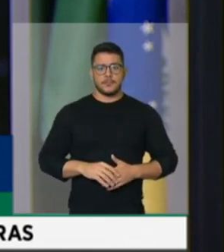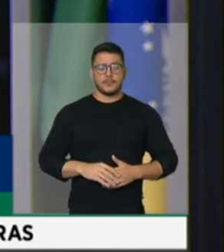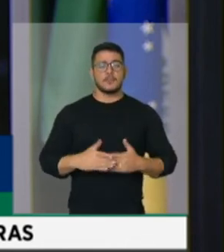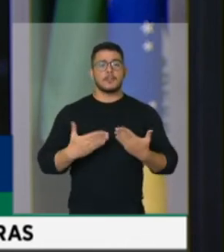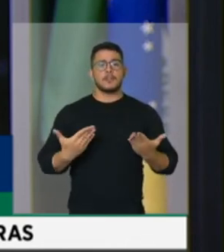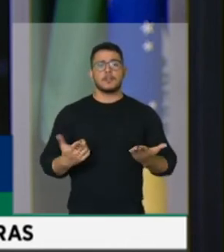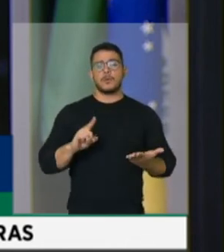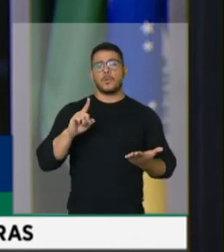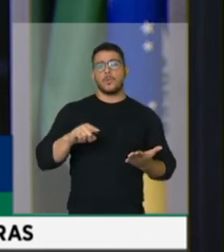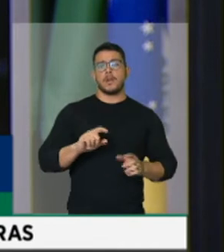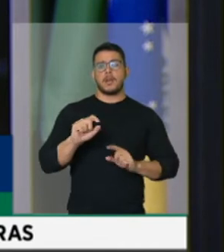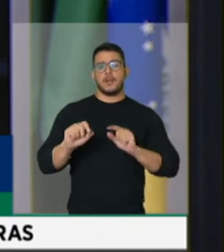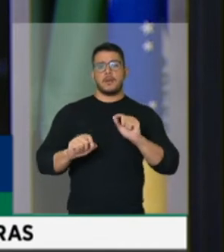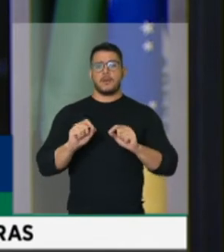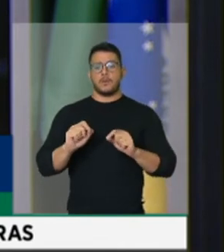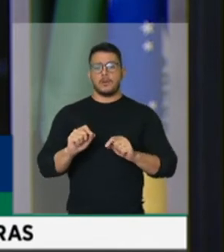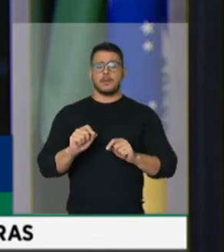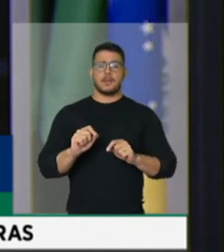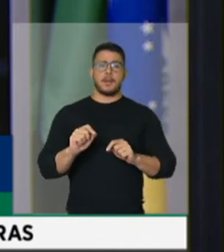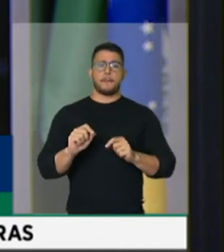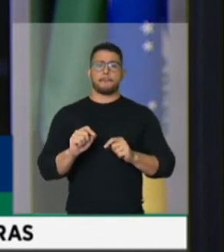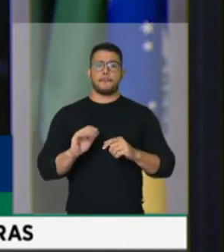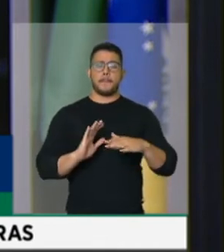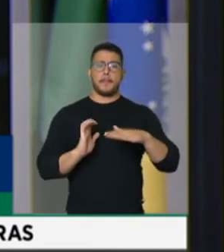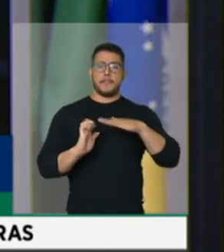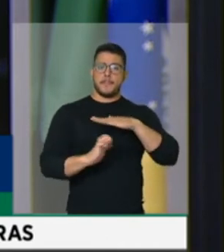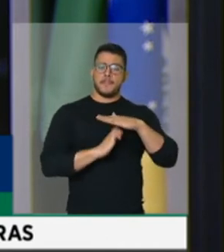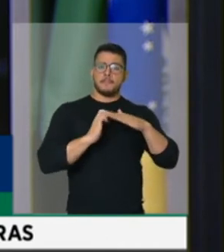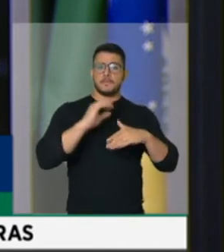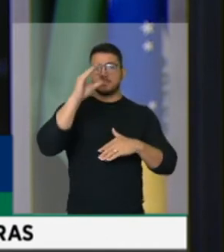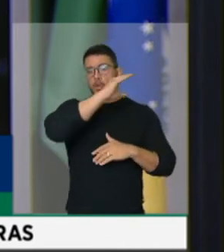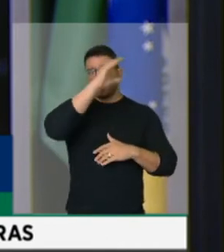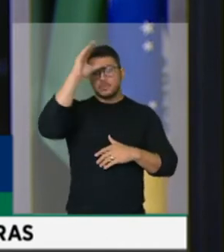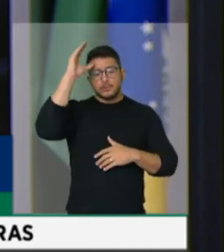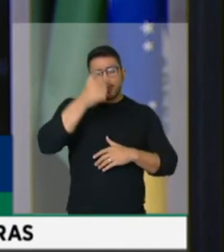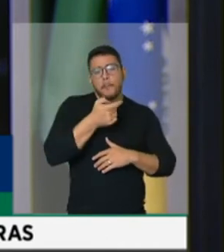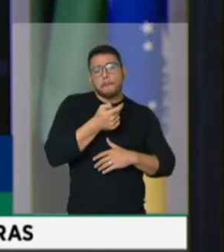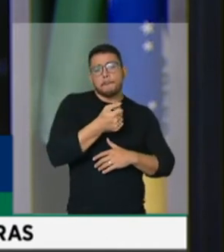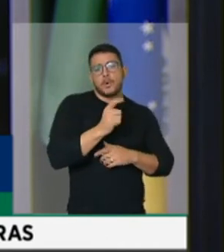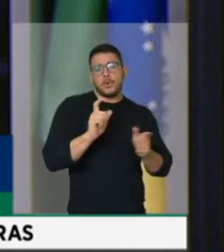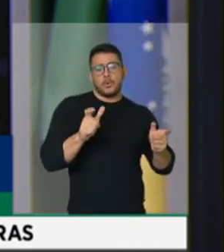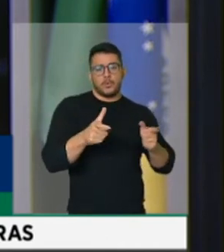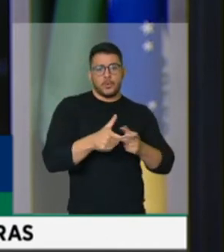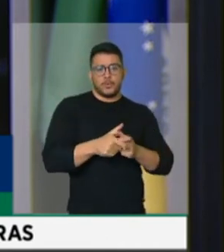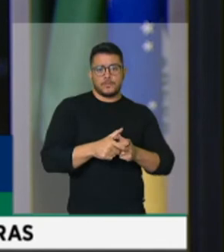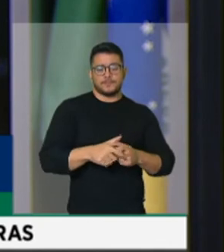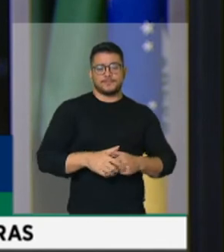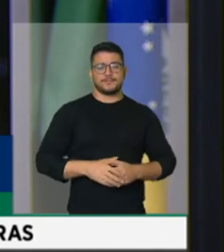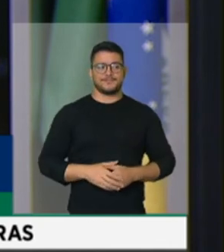AOS GRANDES CONSUMIDORES DE REVENDEREM ENERGIA SUBSIDIADA NOS MERCADOS, OBTENDO GANHOS NÃO DEFENSÁVEIS, BUSCAMOS